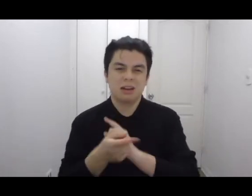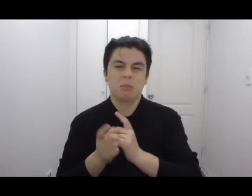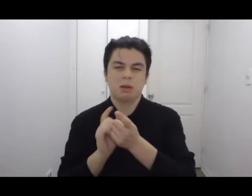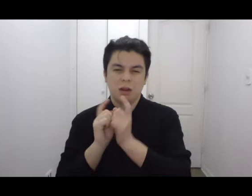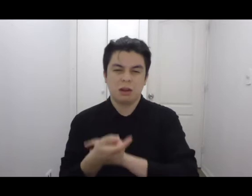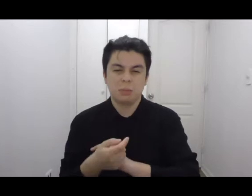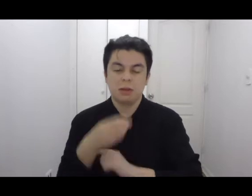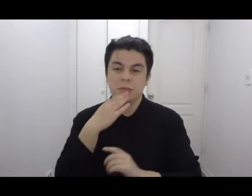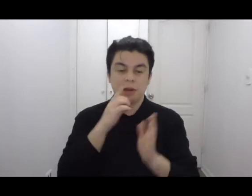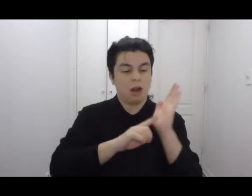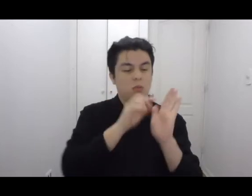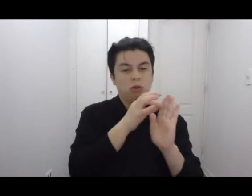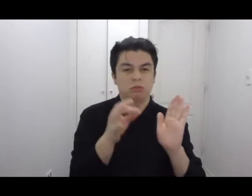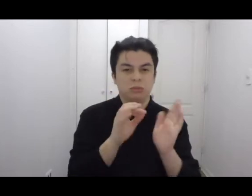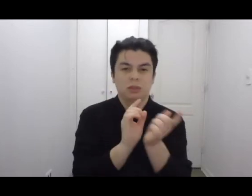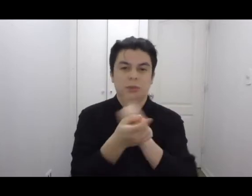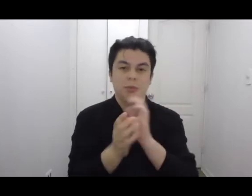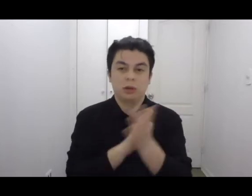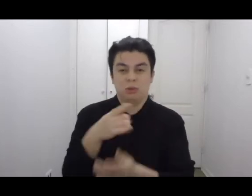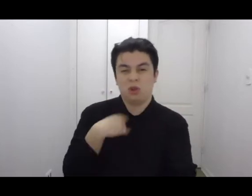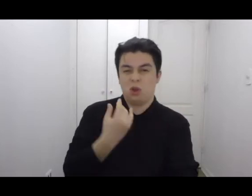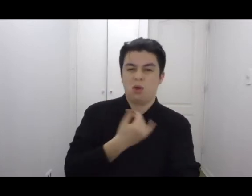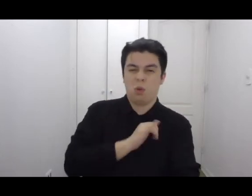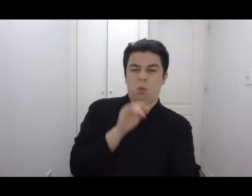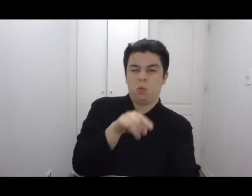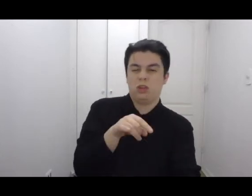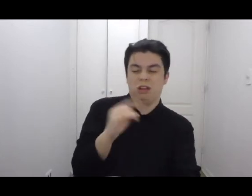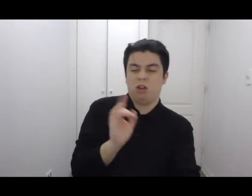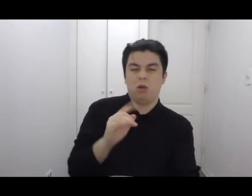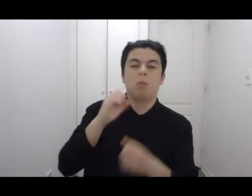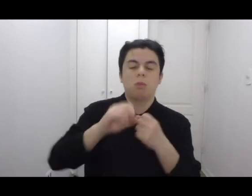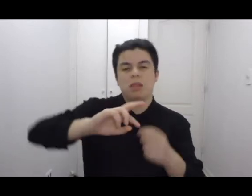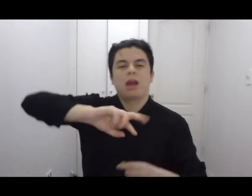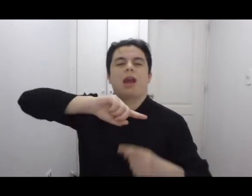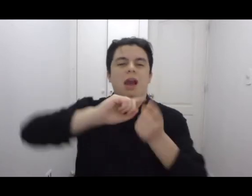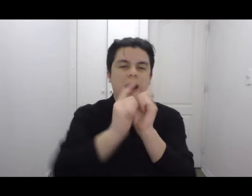cambiando - y aparte te da opciones para reemplazar ciertos alimentos en el caso de que no comas eso